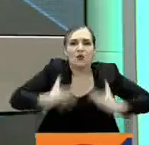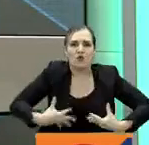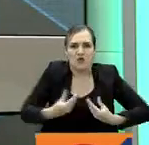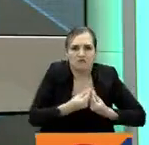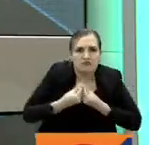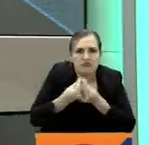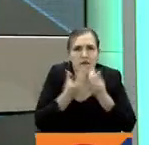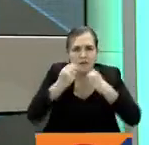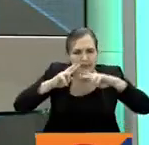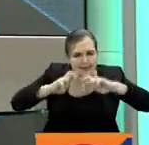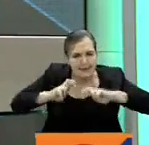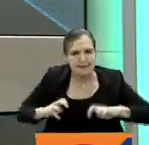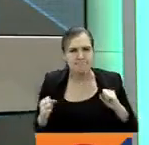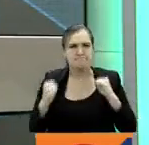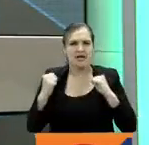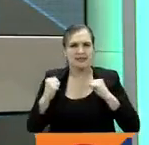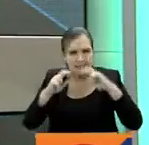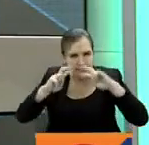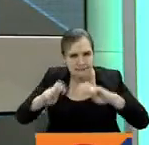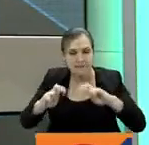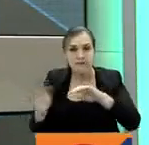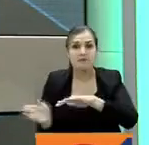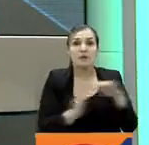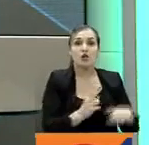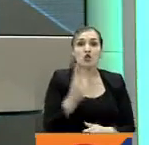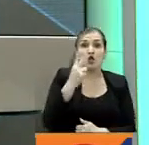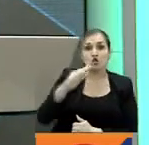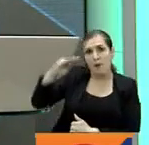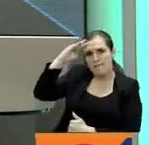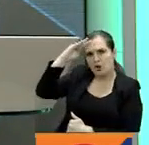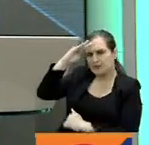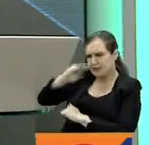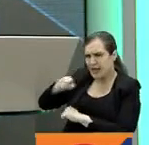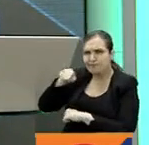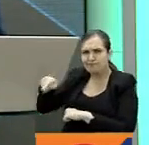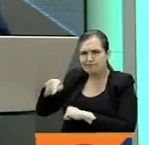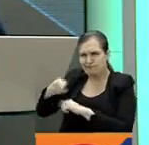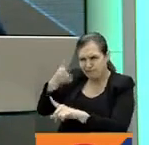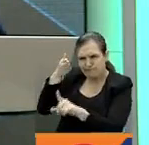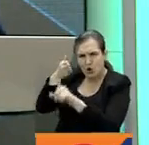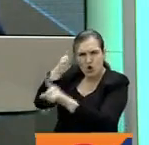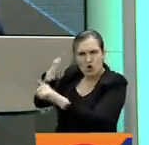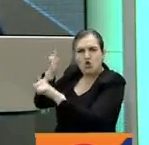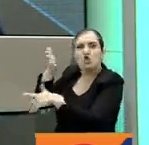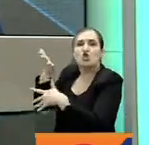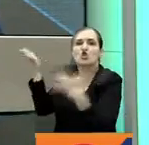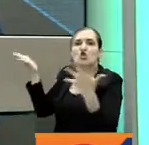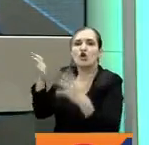REALIZARá CONSEJO DE SEGURIDAD PARARZRZRZRZAR LOS OPERATIVOS DE BúSQUEDA.